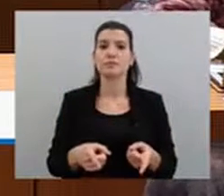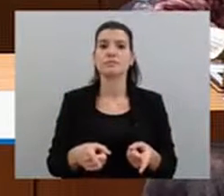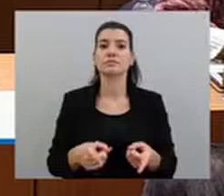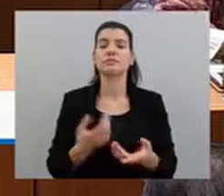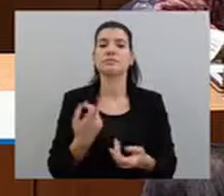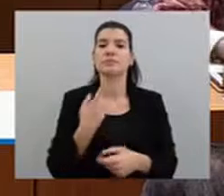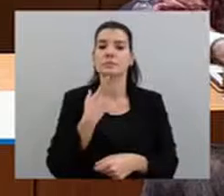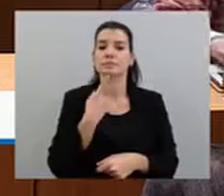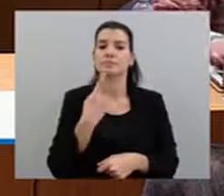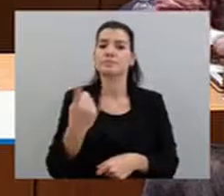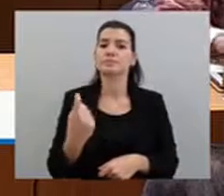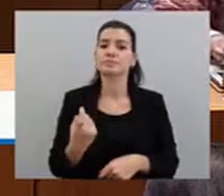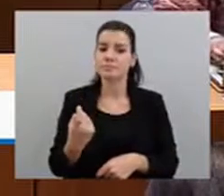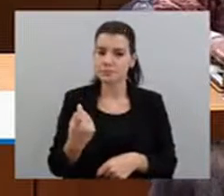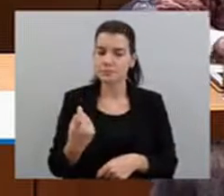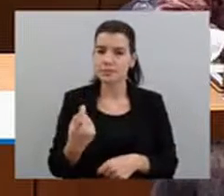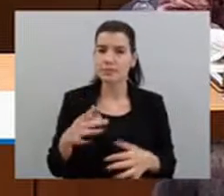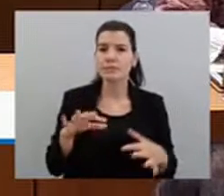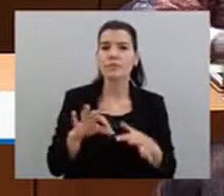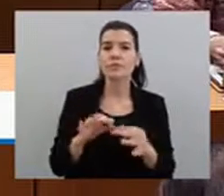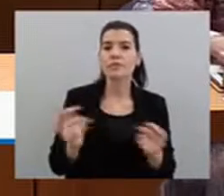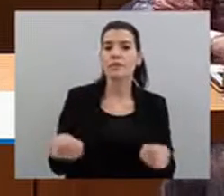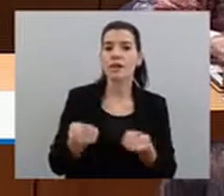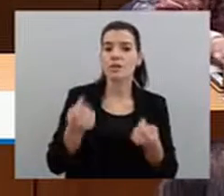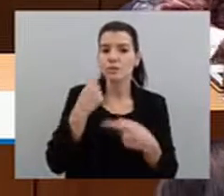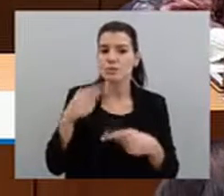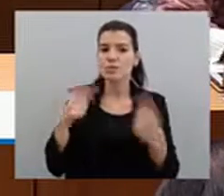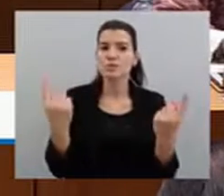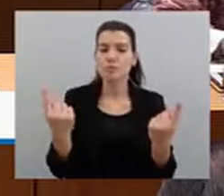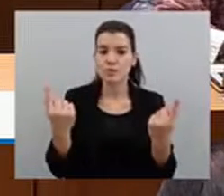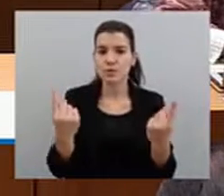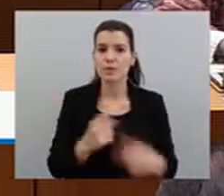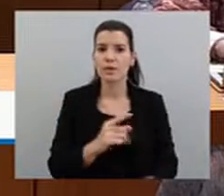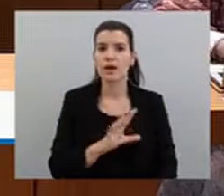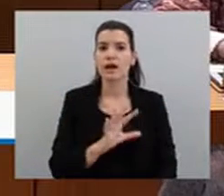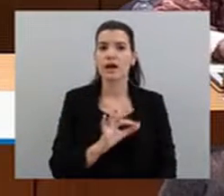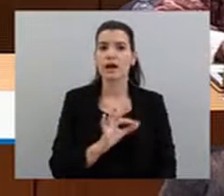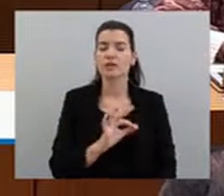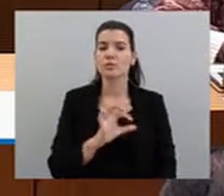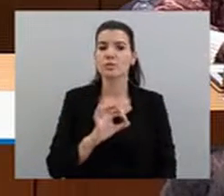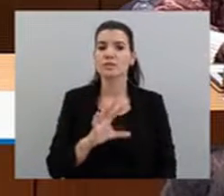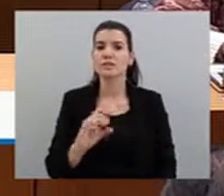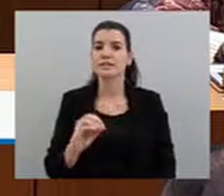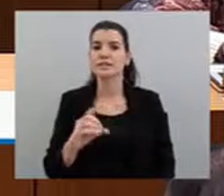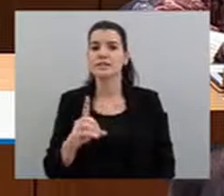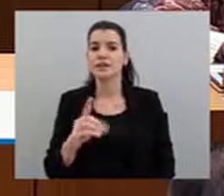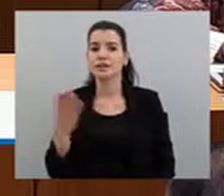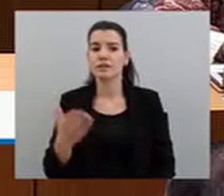sobre o anúncio do procedimento